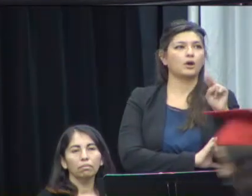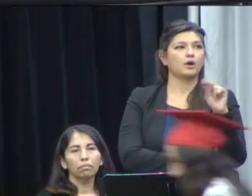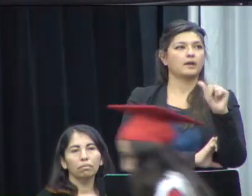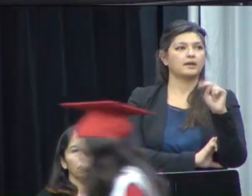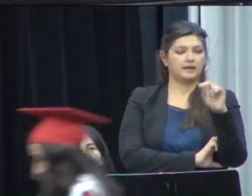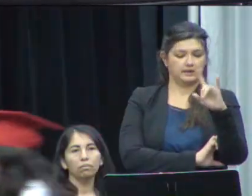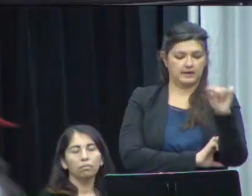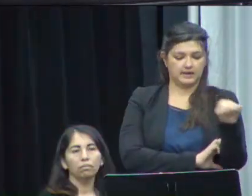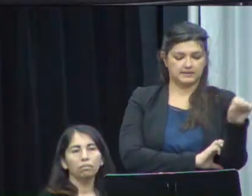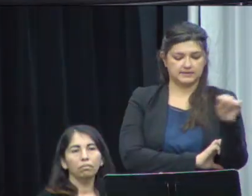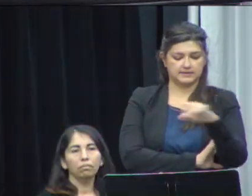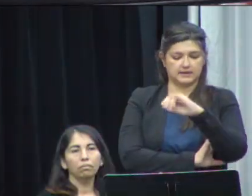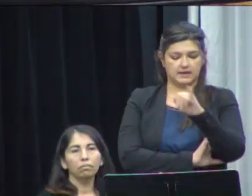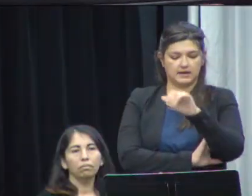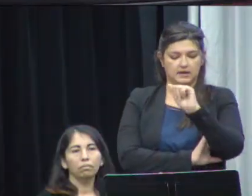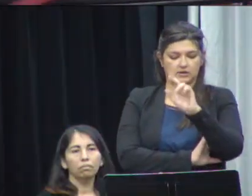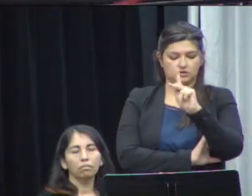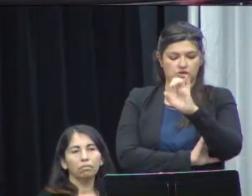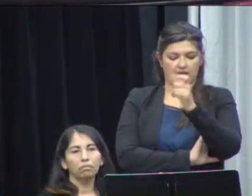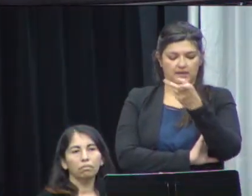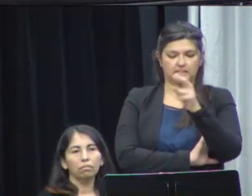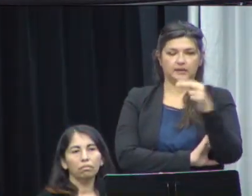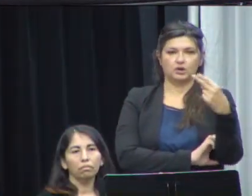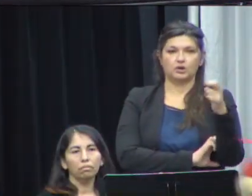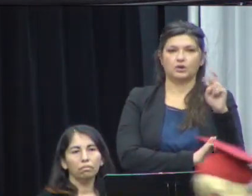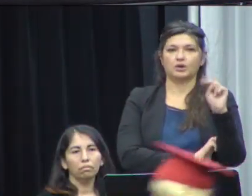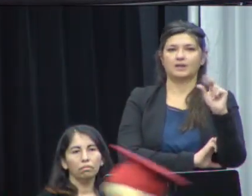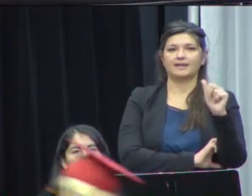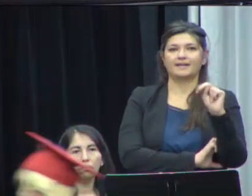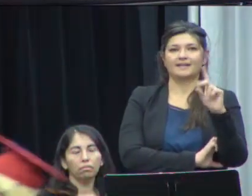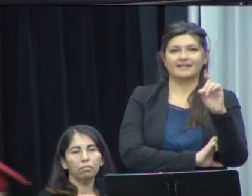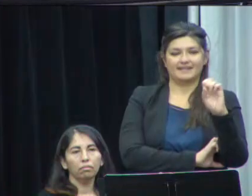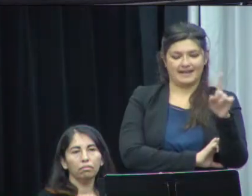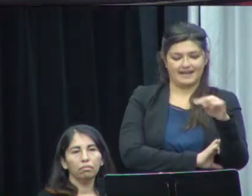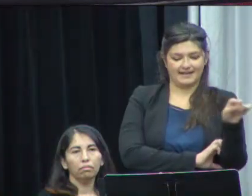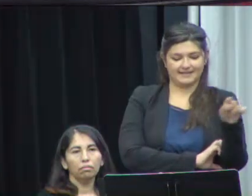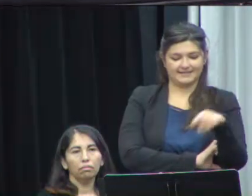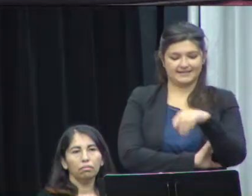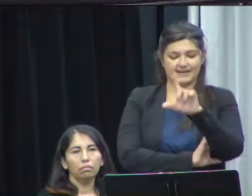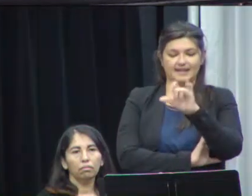Jaqueline Hernandez. (audience applauds) Lyset Hernandez.